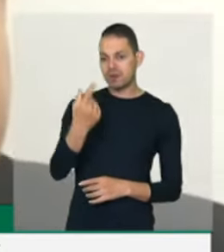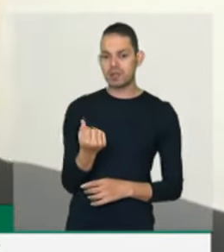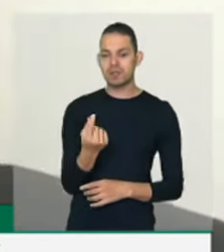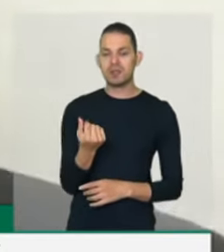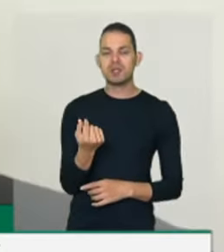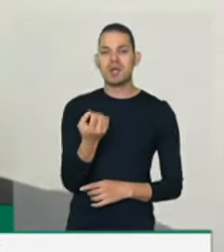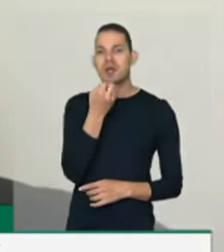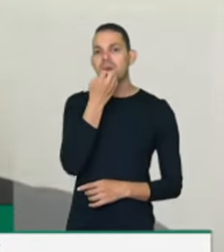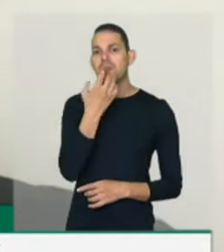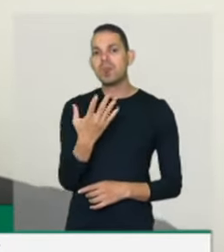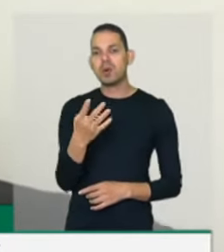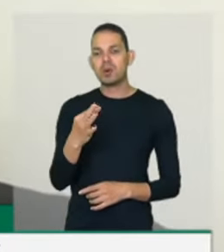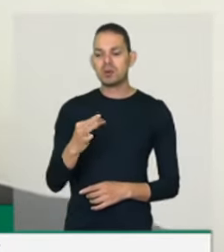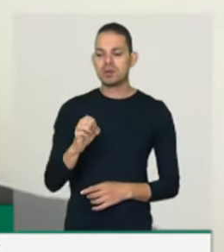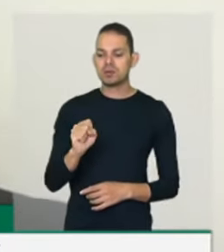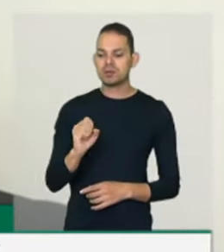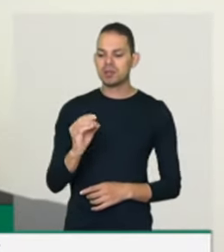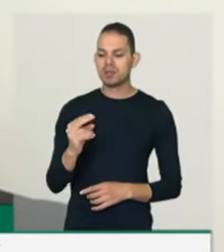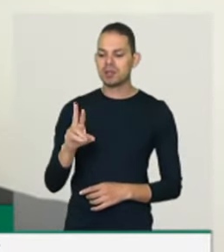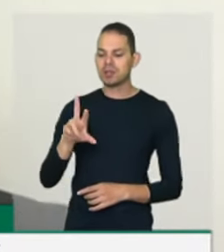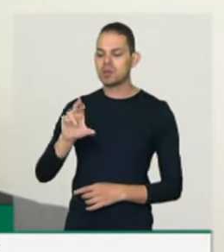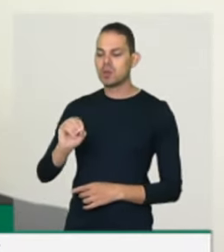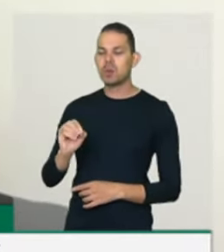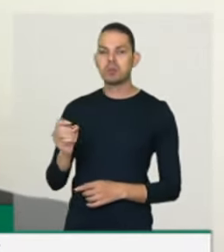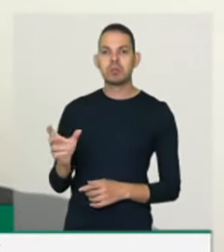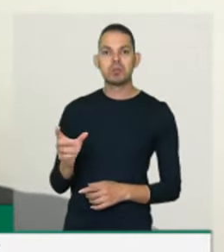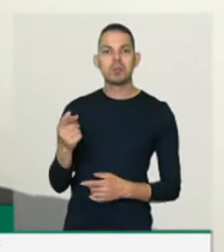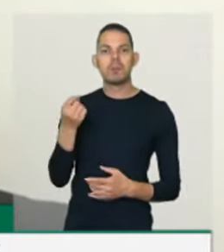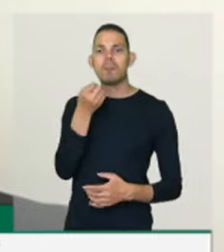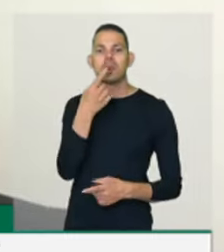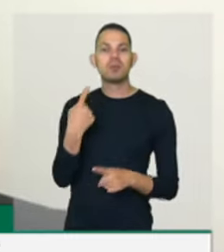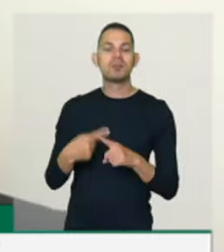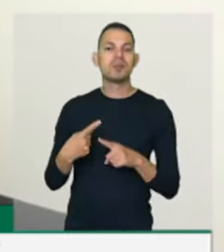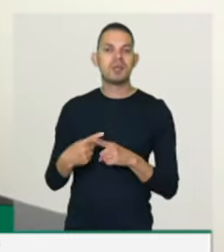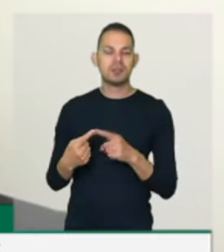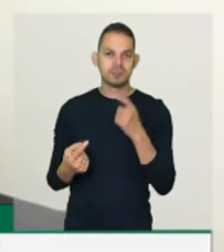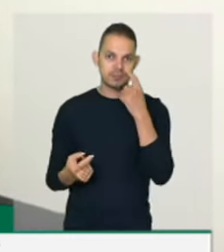FRENTE A ISSO? POR QUÊ?! A LEI... 13.979, PREVÊ.... ELA ESTÁ .... VIGENTE... VIGENTE,